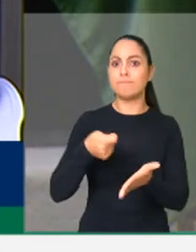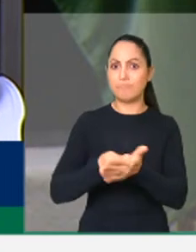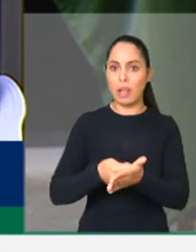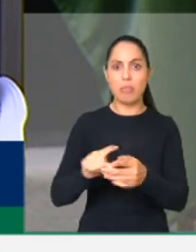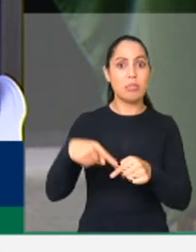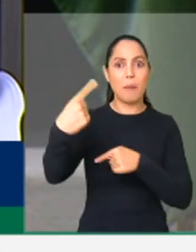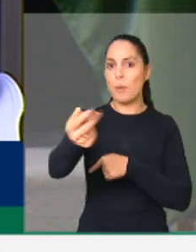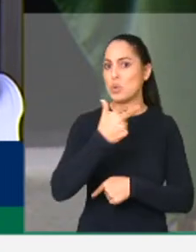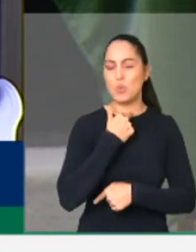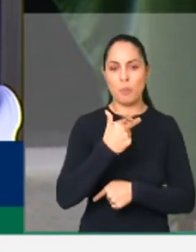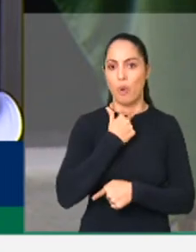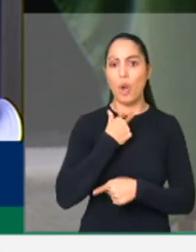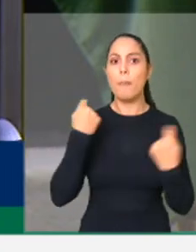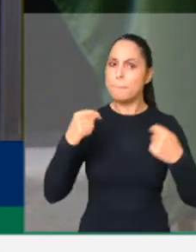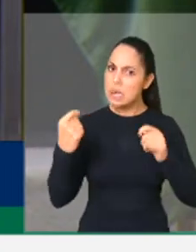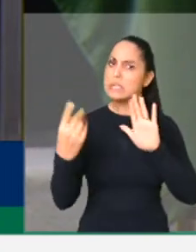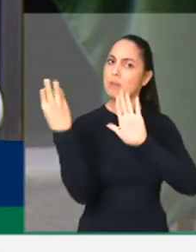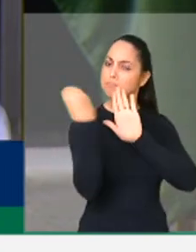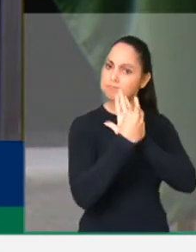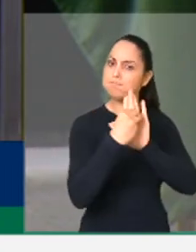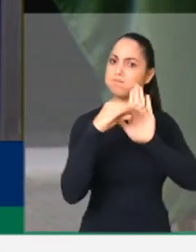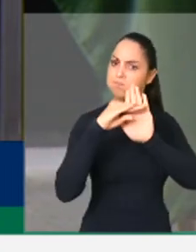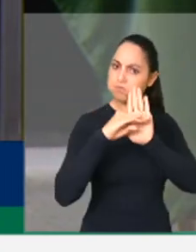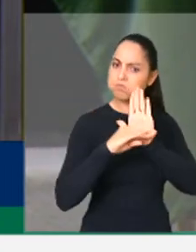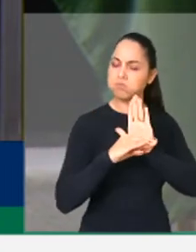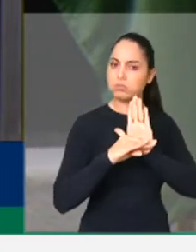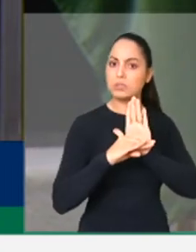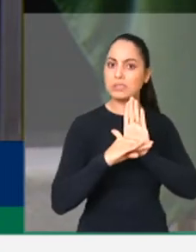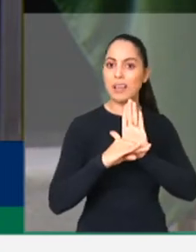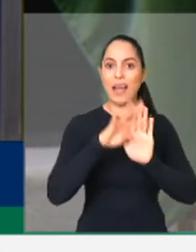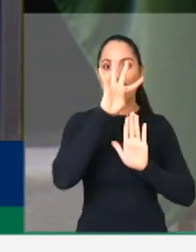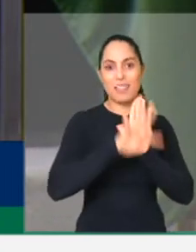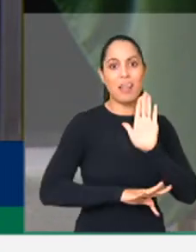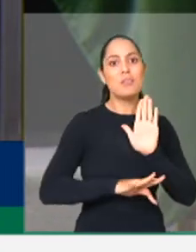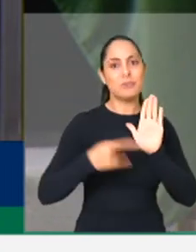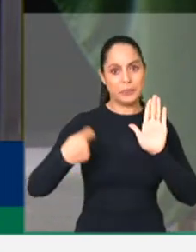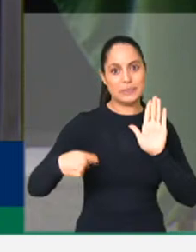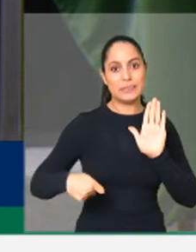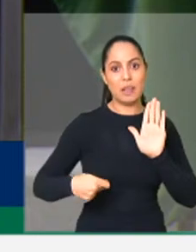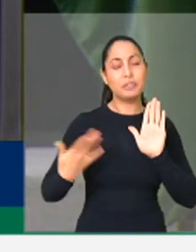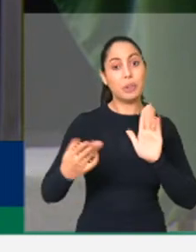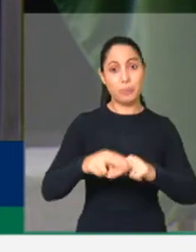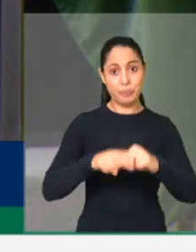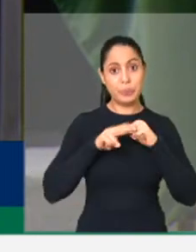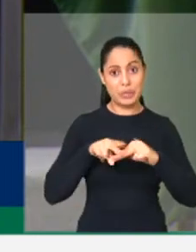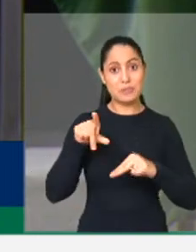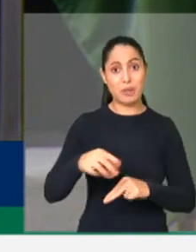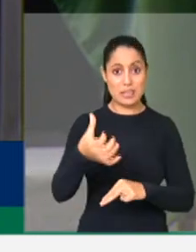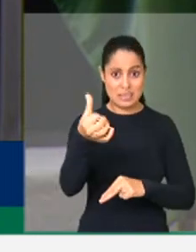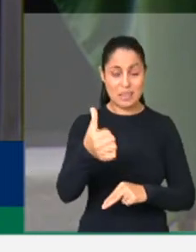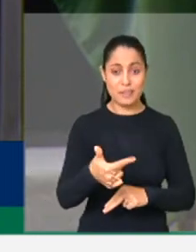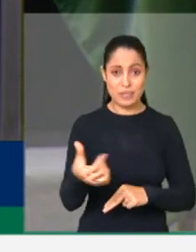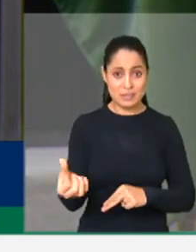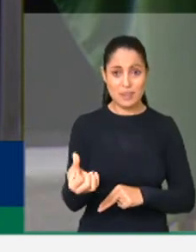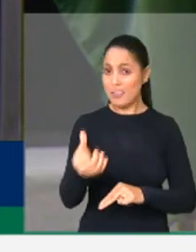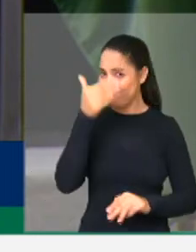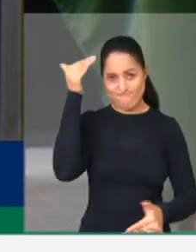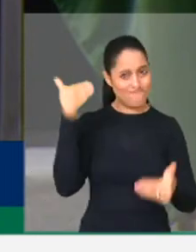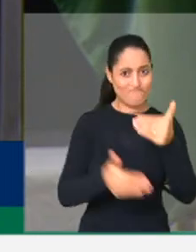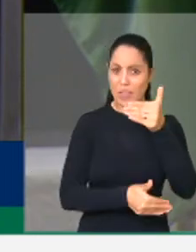EMERGENCIAL DA INCLUSÃO FINANCEIRO DOS FUNDOS. DESPESAS RELATIVAS A ESSE PROGRAMA DEVEM TRANSITAR PELO ORÇAMENTO OBSERVÂNCIA